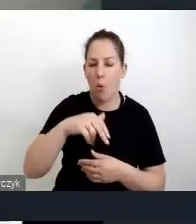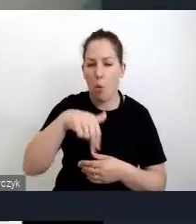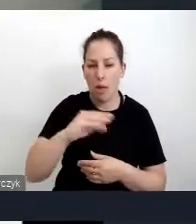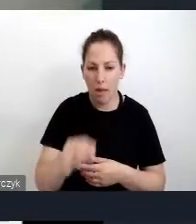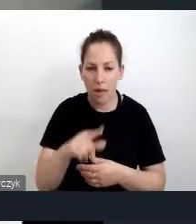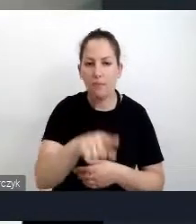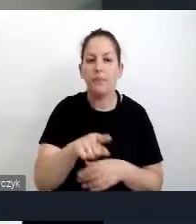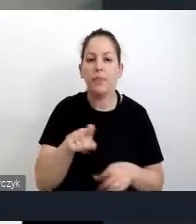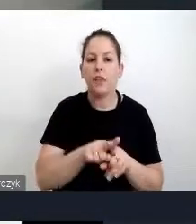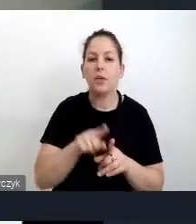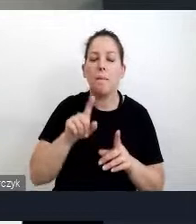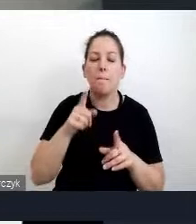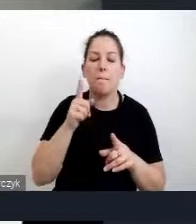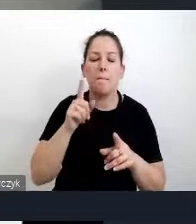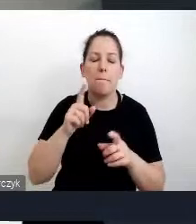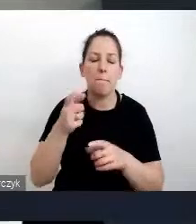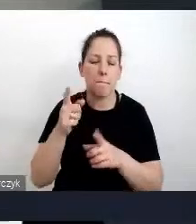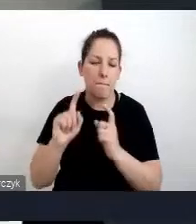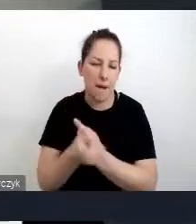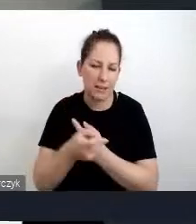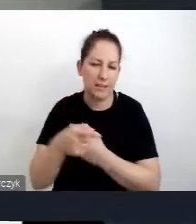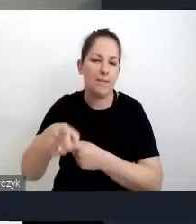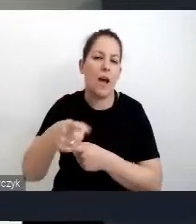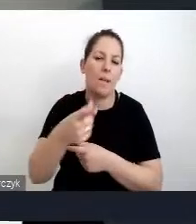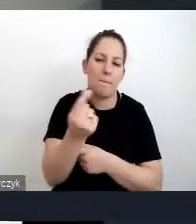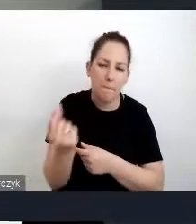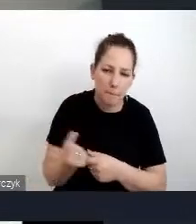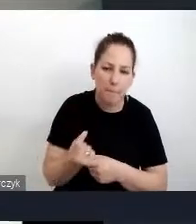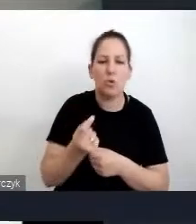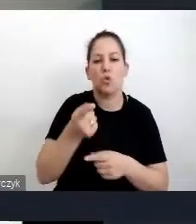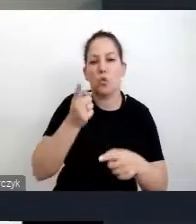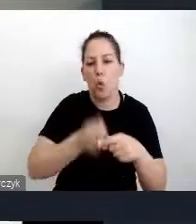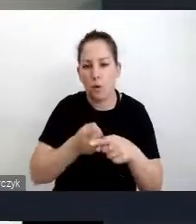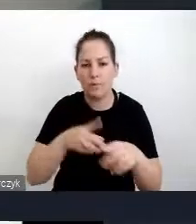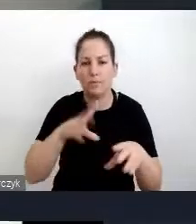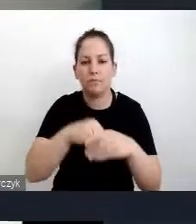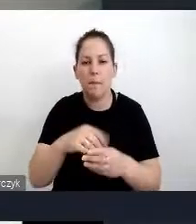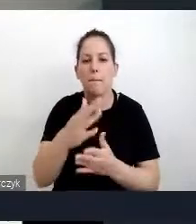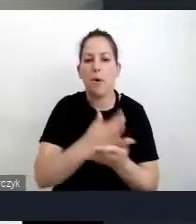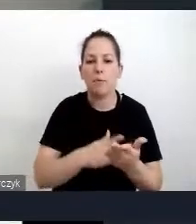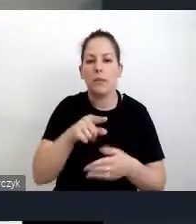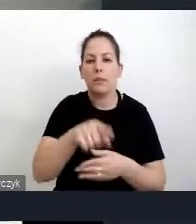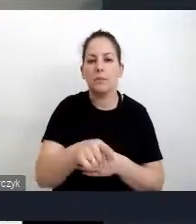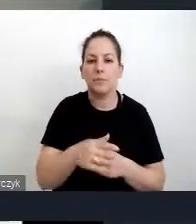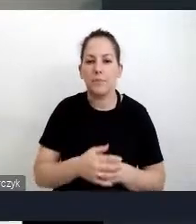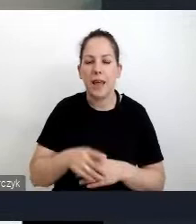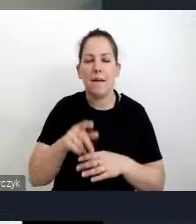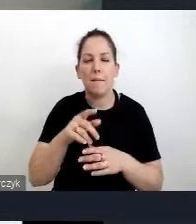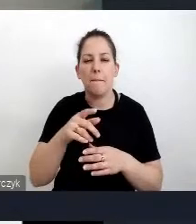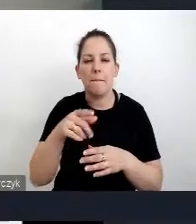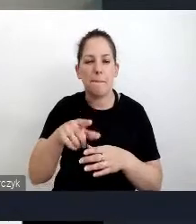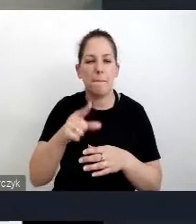oraz państwa członkowskie i partnerskie w ramach programu Europejskiej Współpracy Terytorialnej URBACT III.